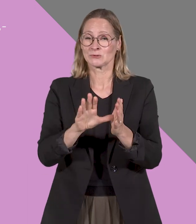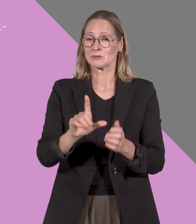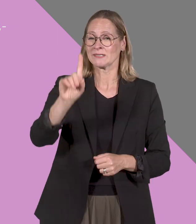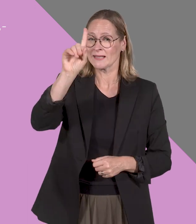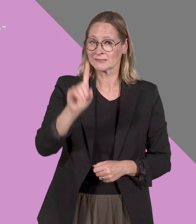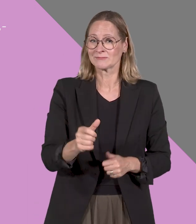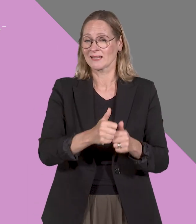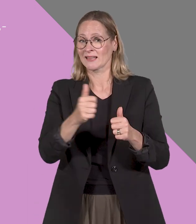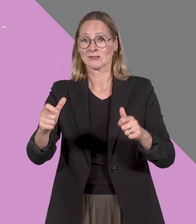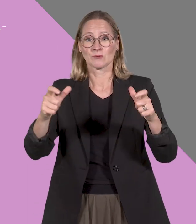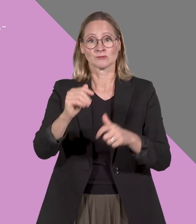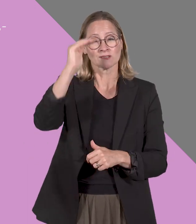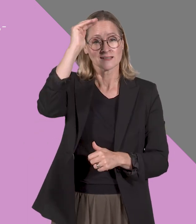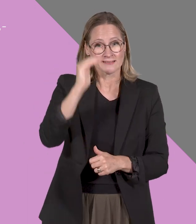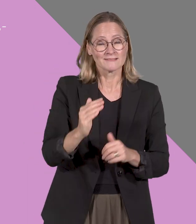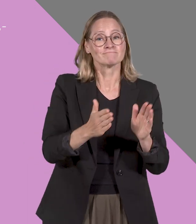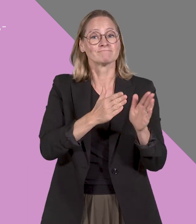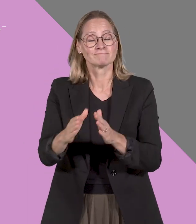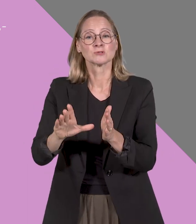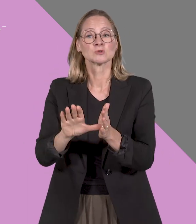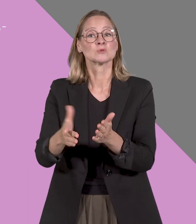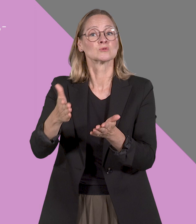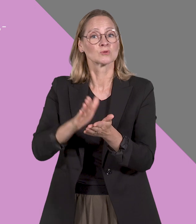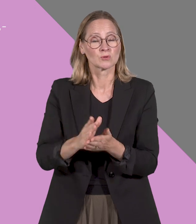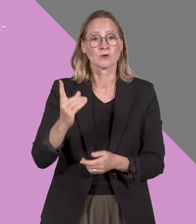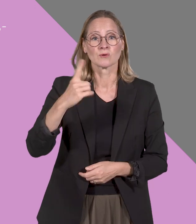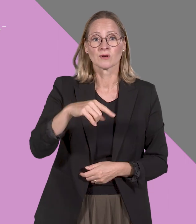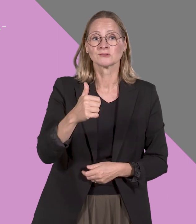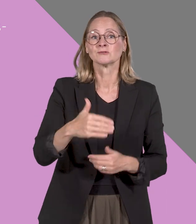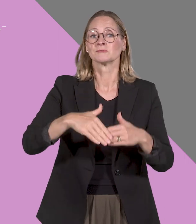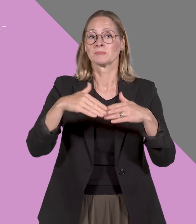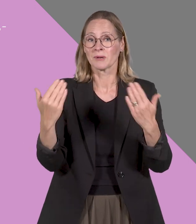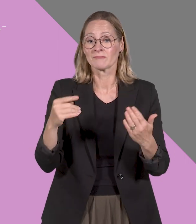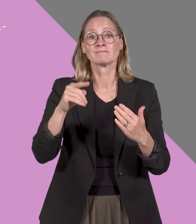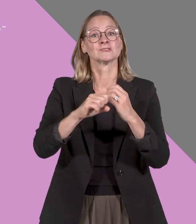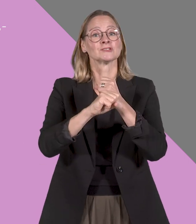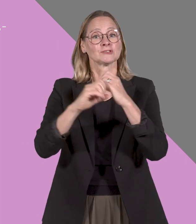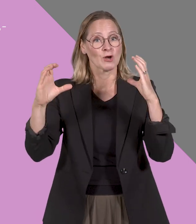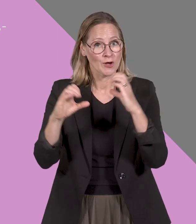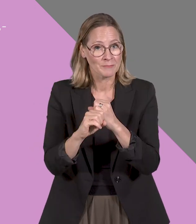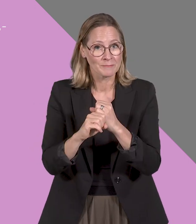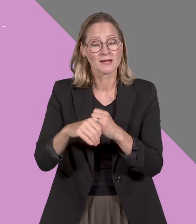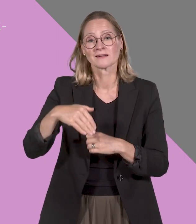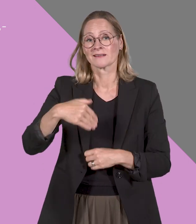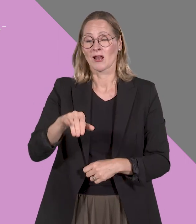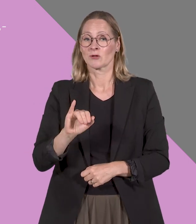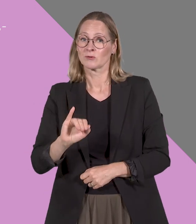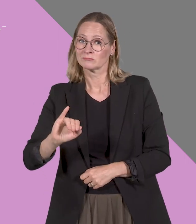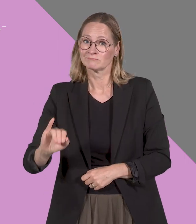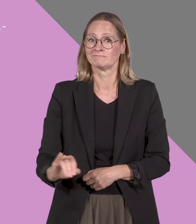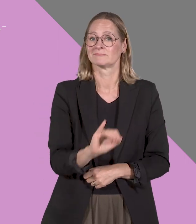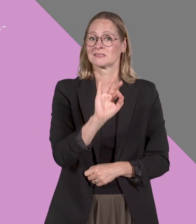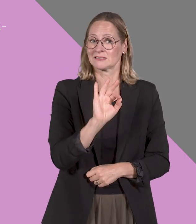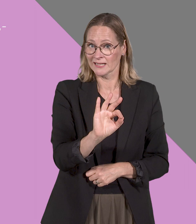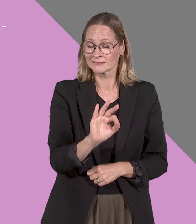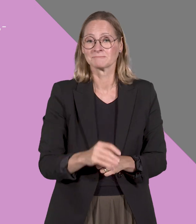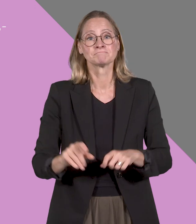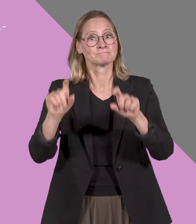Syksyn ensimmäinen etäyhdistysilta järjestetään 19.9. kello 18−20 Zoomissa, -